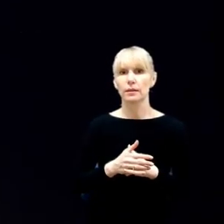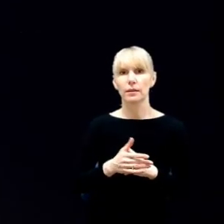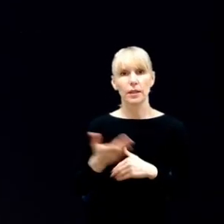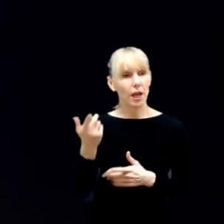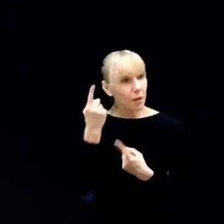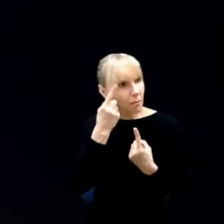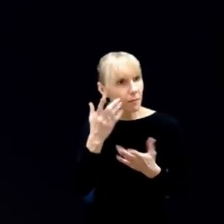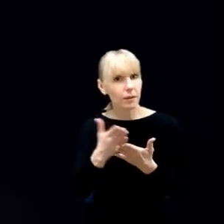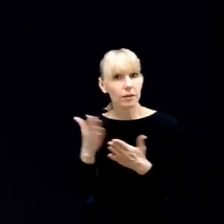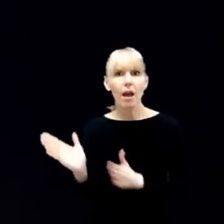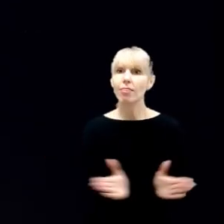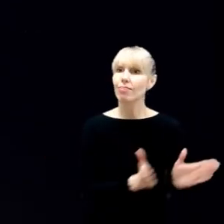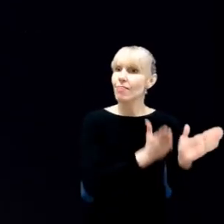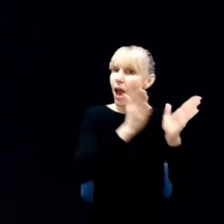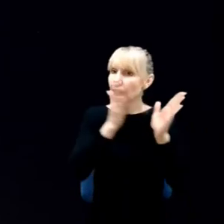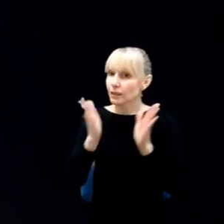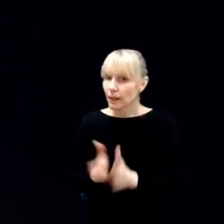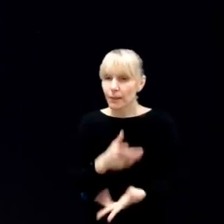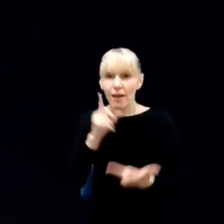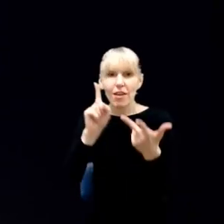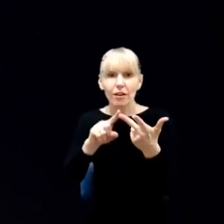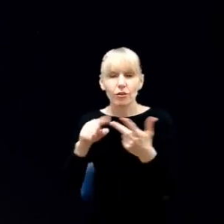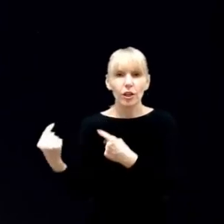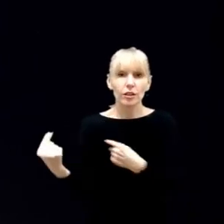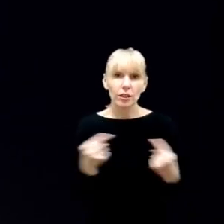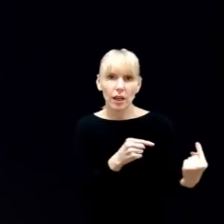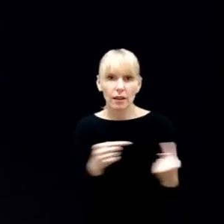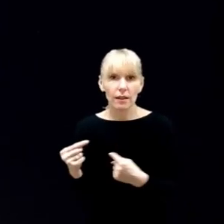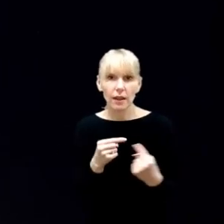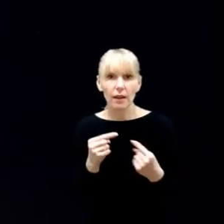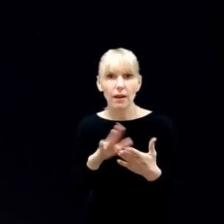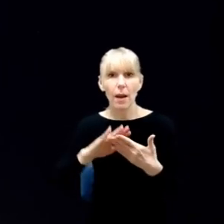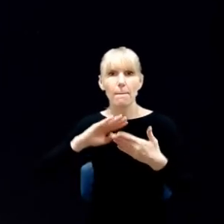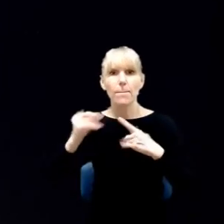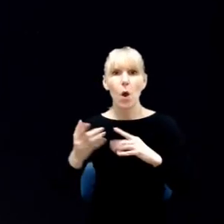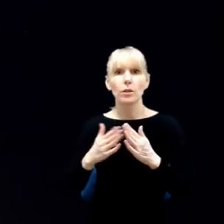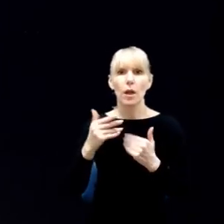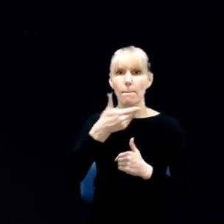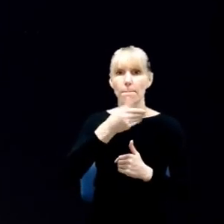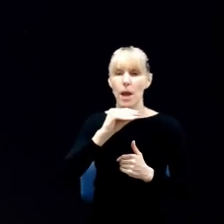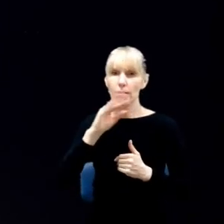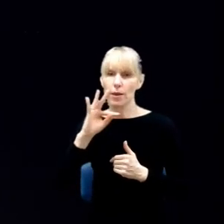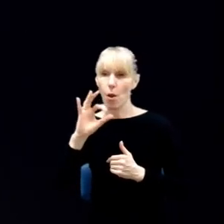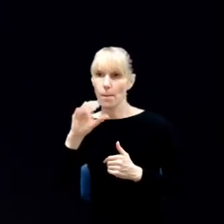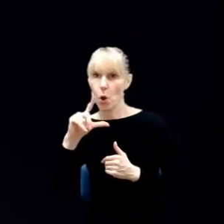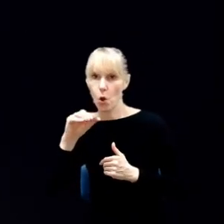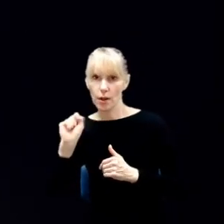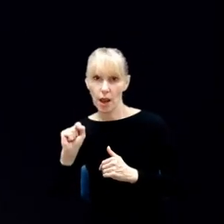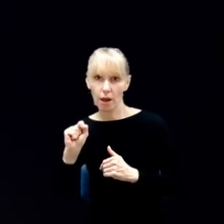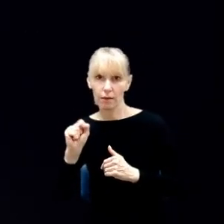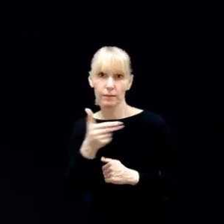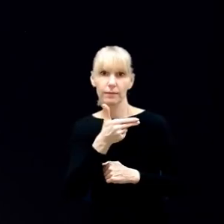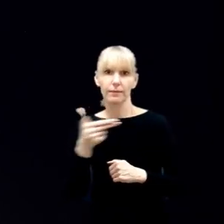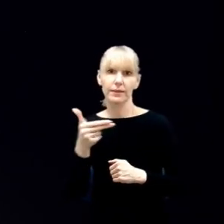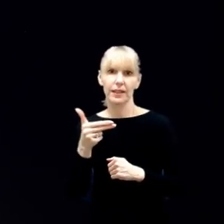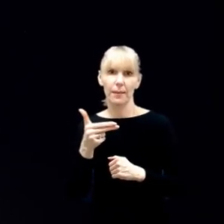w Pleszewie na trzeciej debacie z cyklu Poza Metropolią. Temat? My już coś wymyślimy.